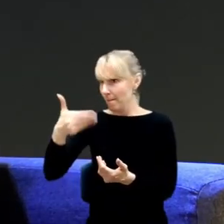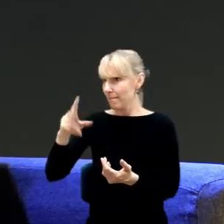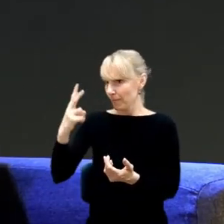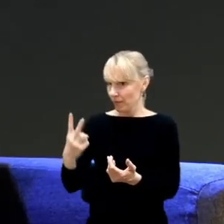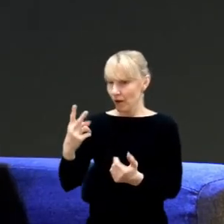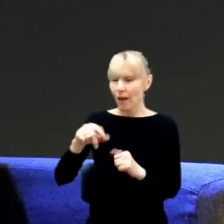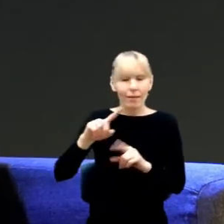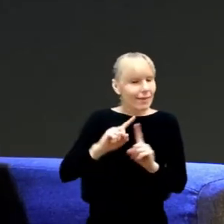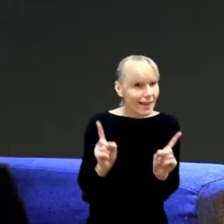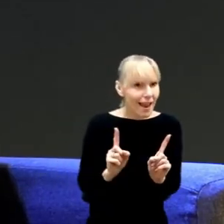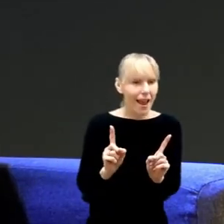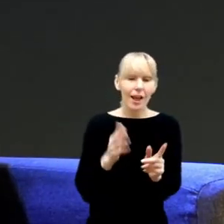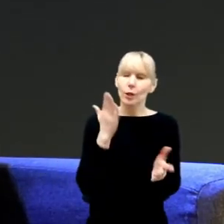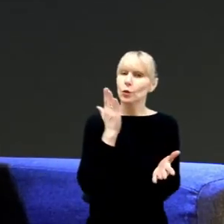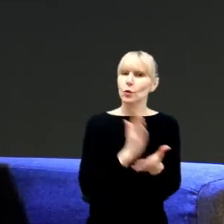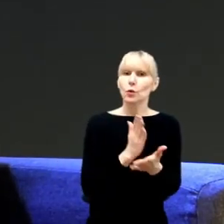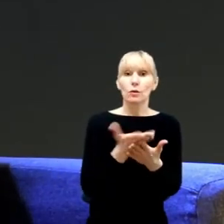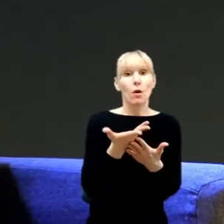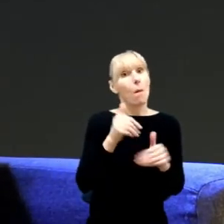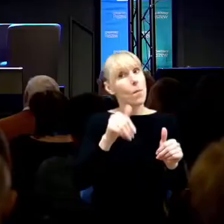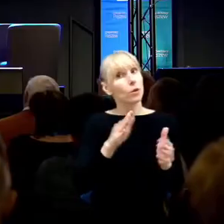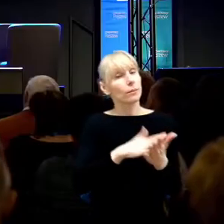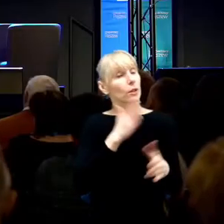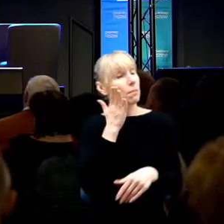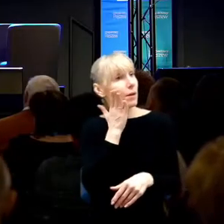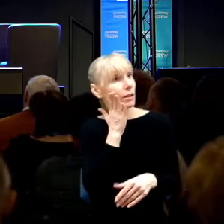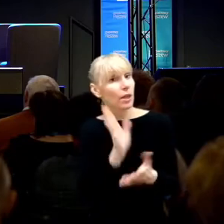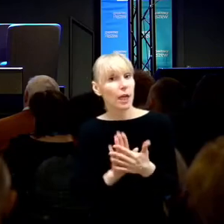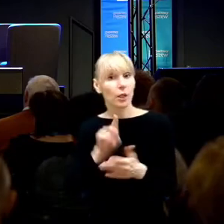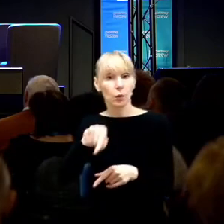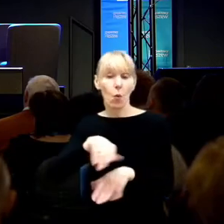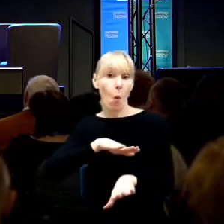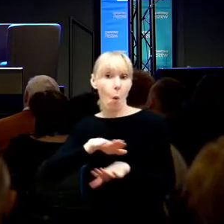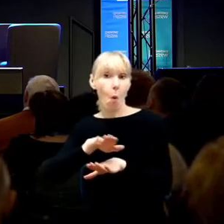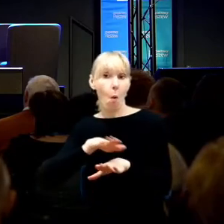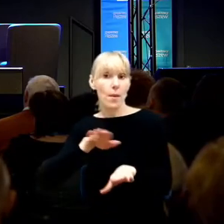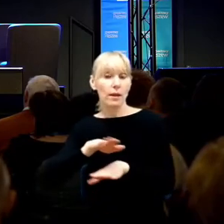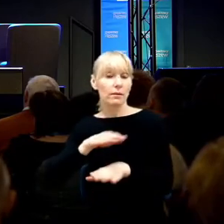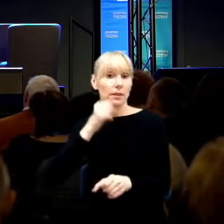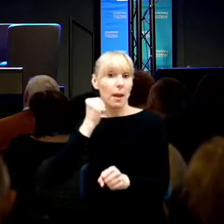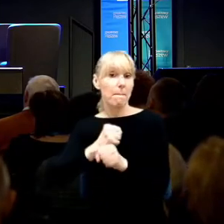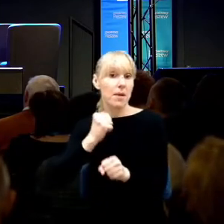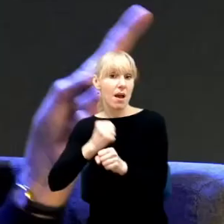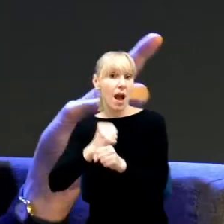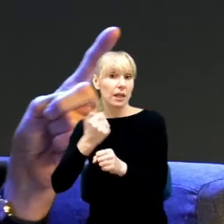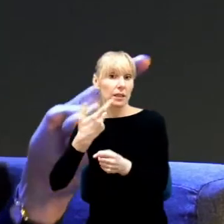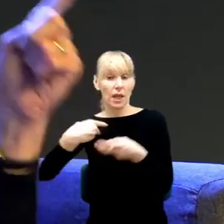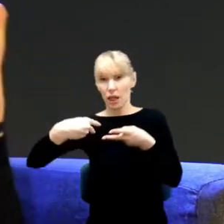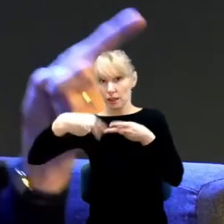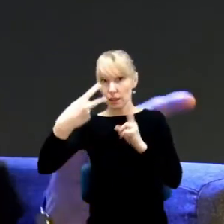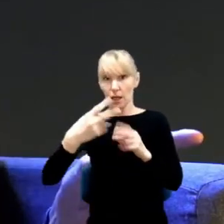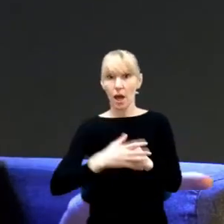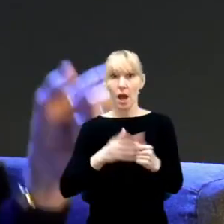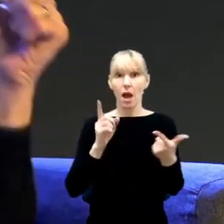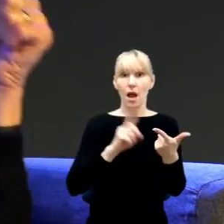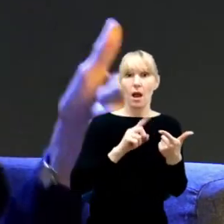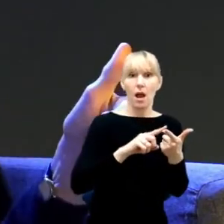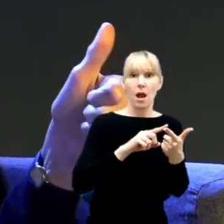być może z miejscem do pracy zdalnej, żeby w ogóle móc się realizować. Szybkie Wi-Fi jest podawane jako pierwszy